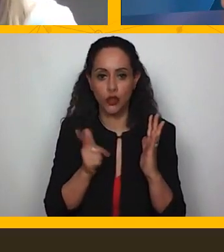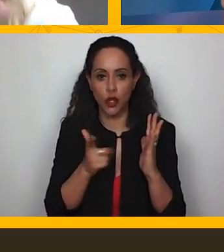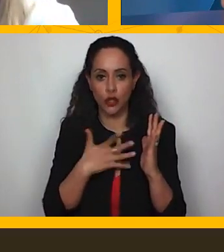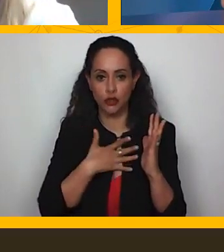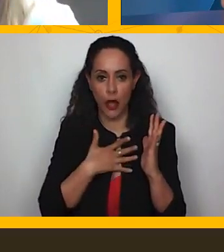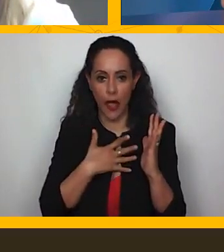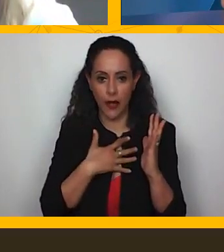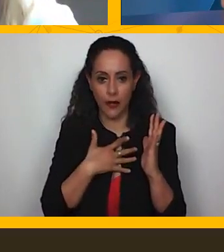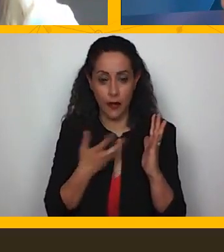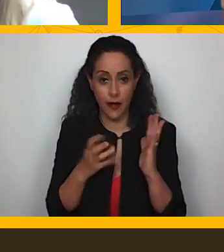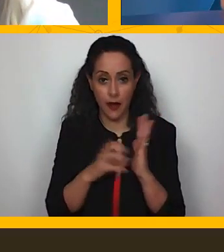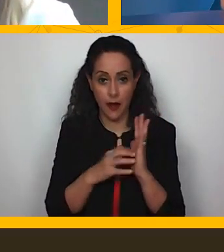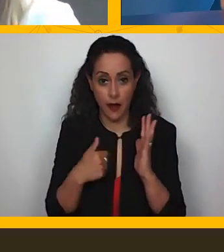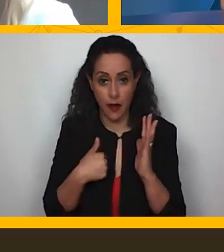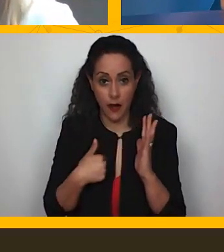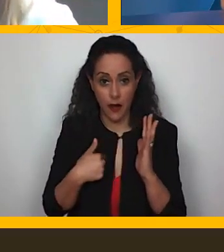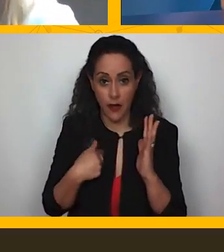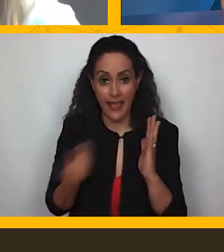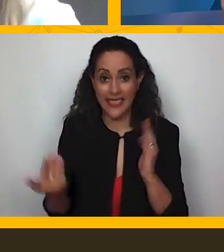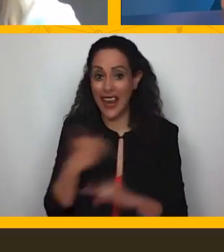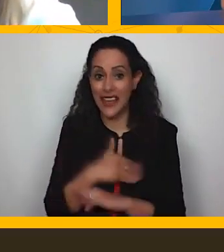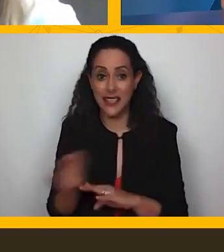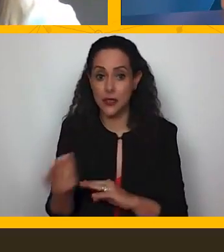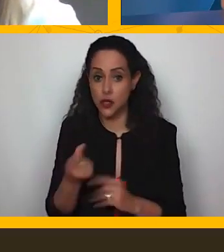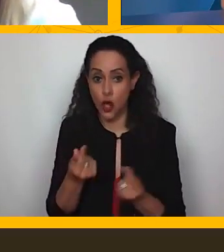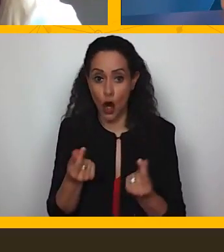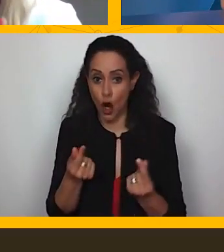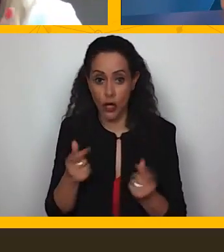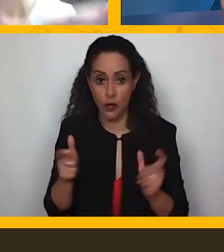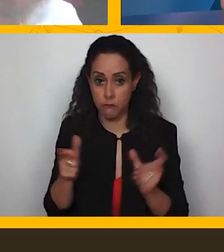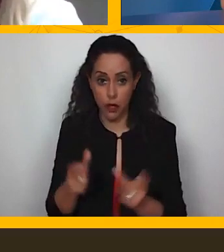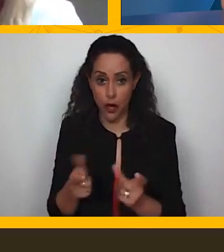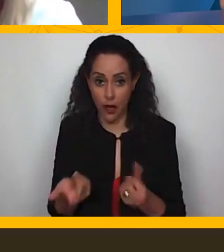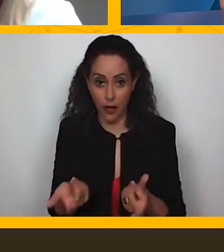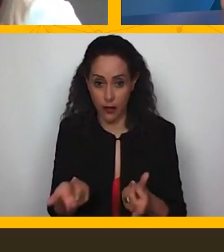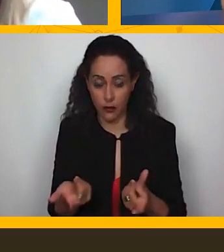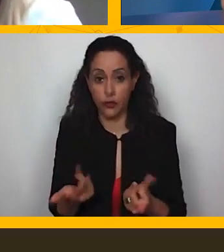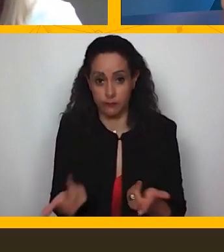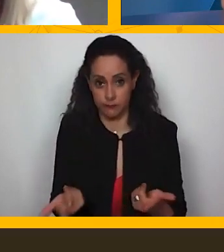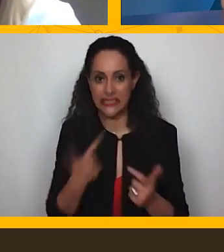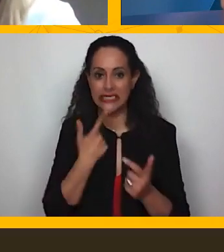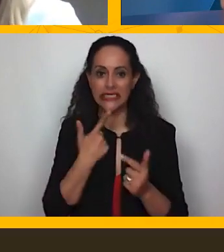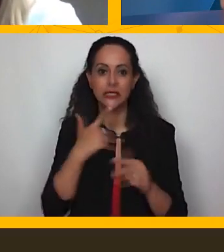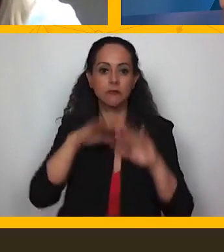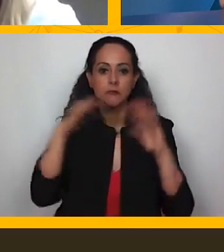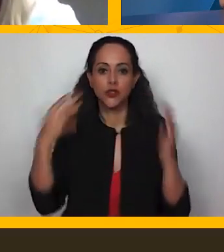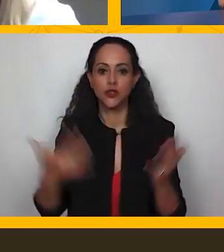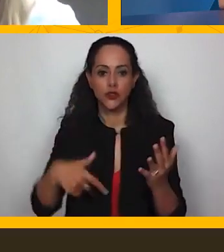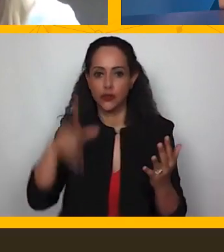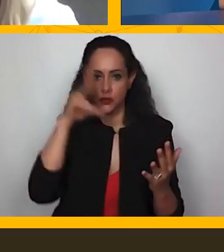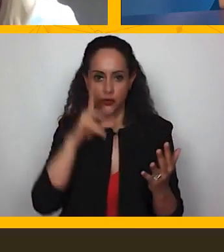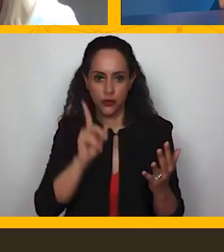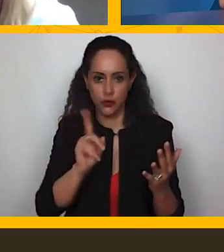microtransazioni. Allora per chi conosce meno questo mondo perché l'obiettivo di questo